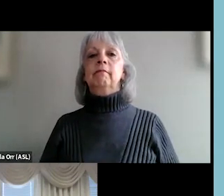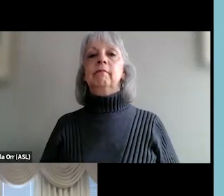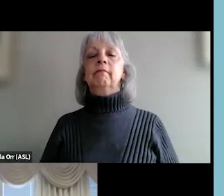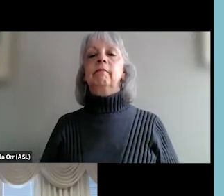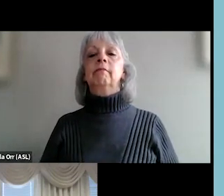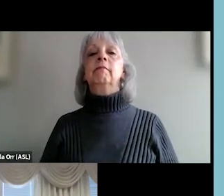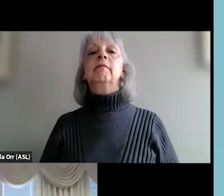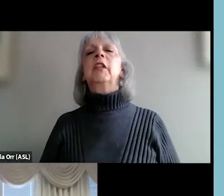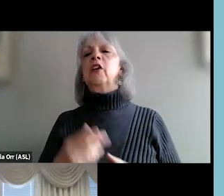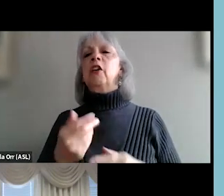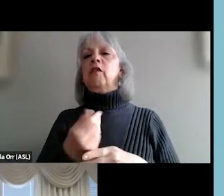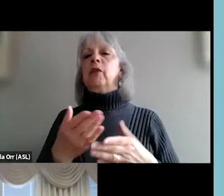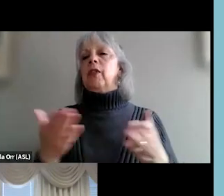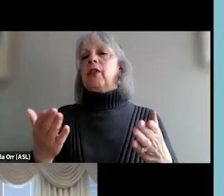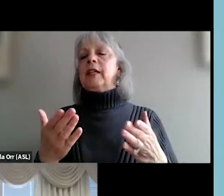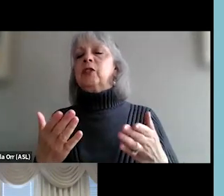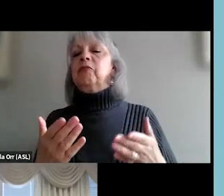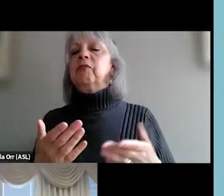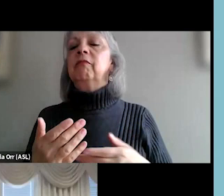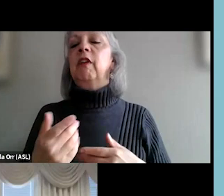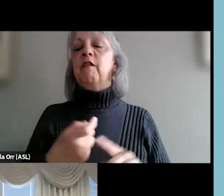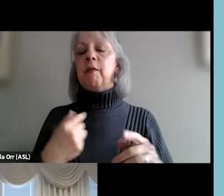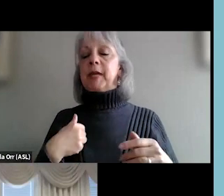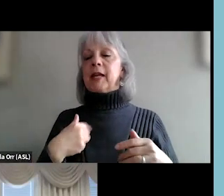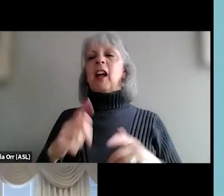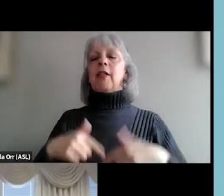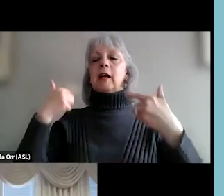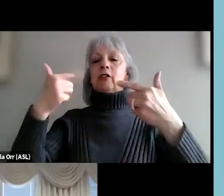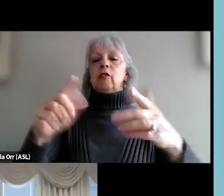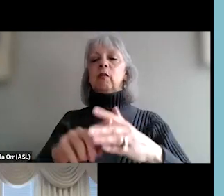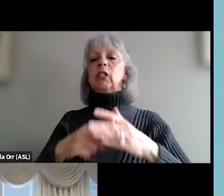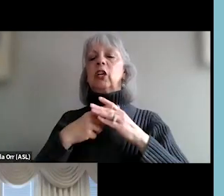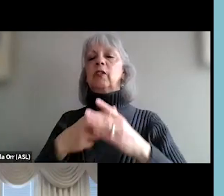Solo quiero mencionar algunos puntos de orden interno y luego podremos comenzar.